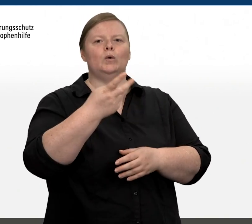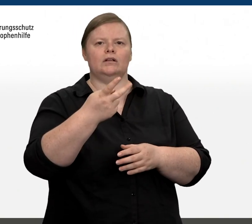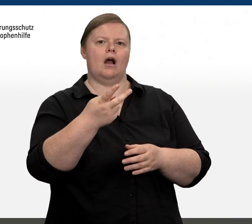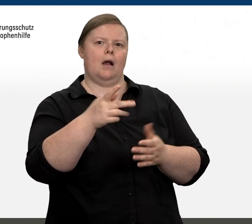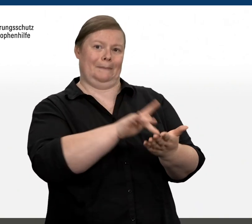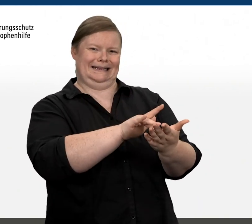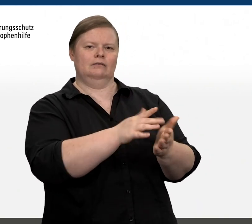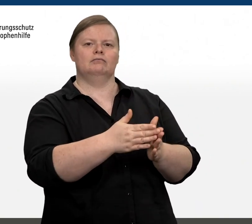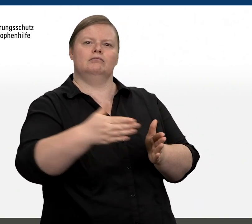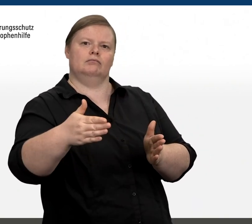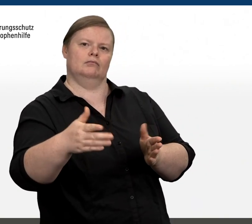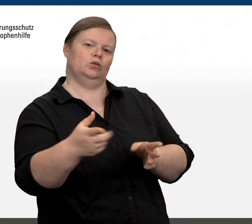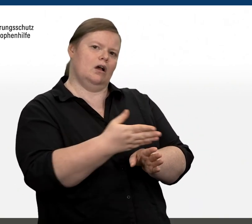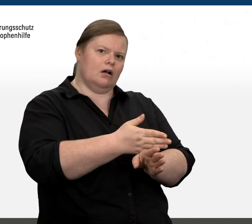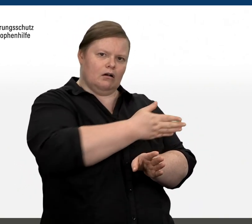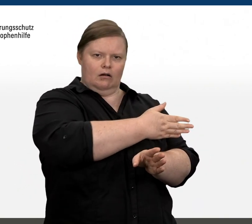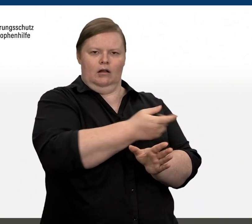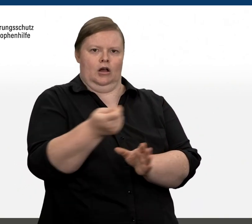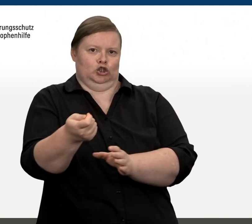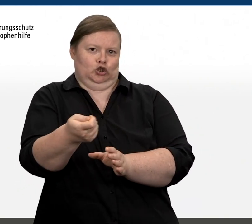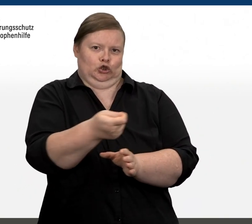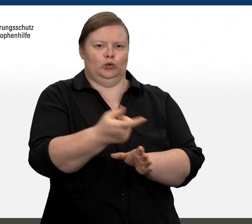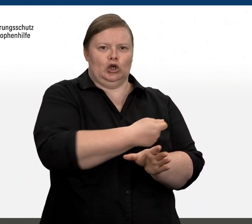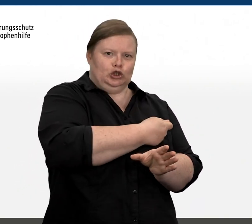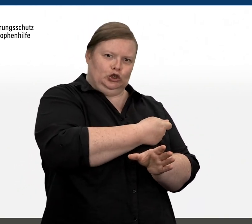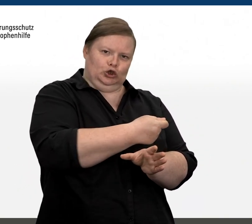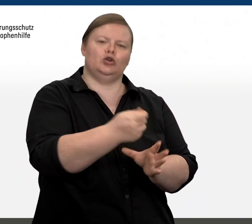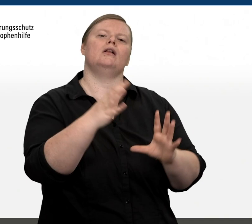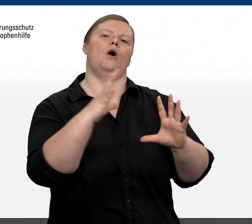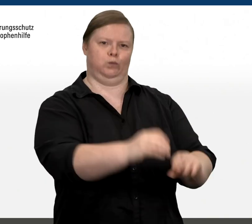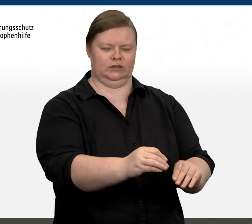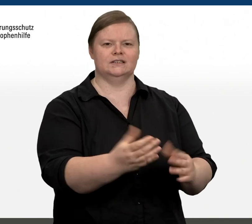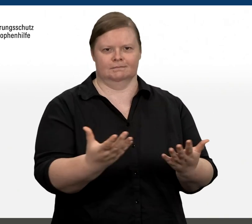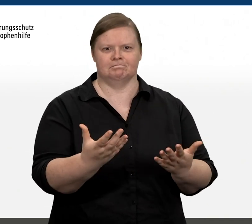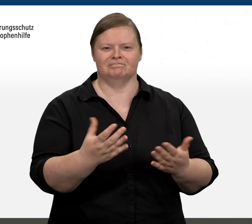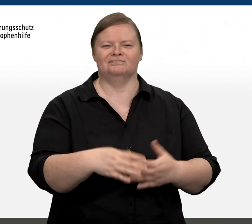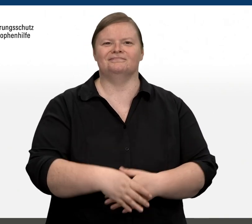und von der Seite zur Mitte hin!